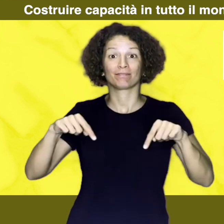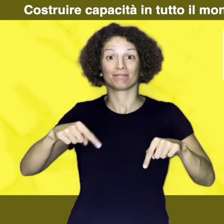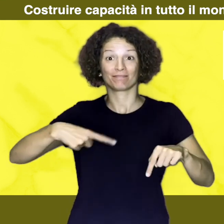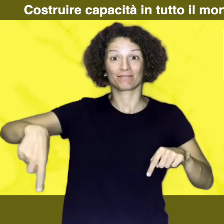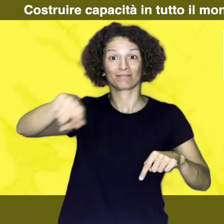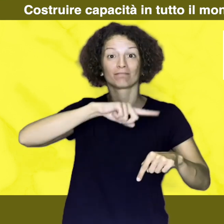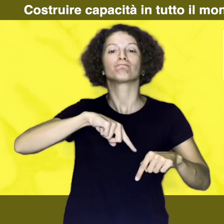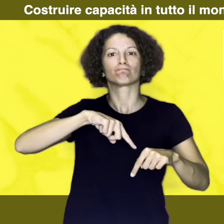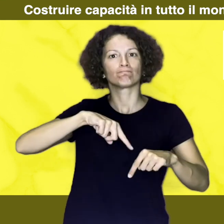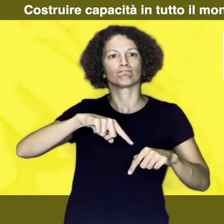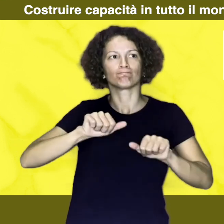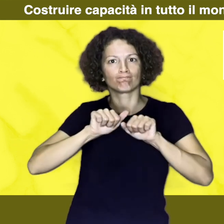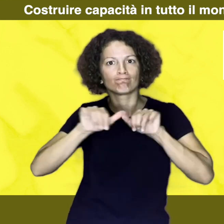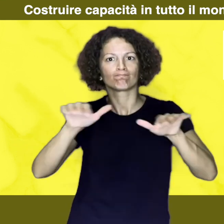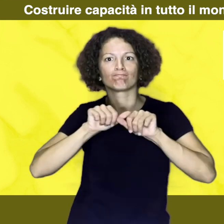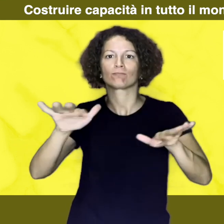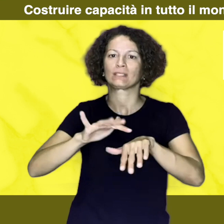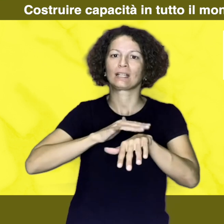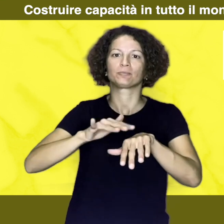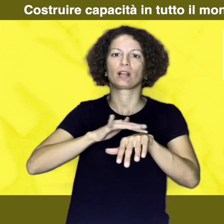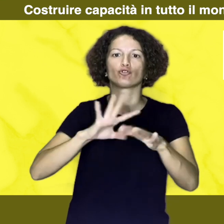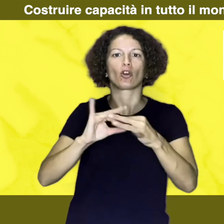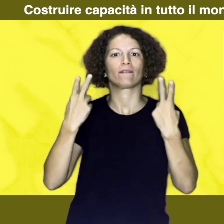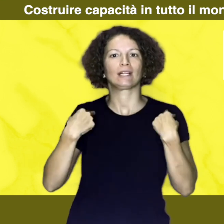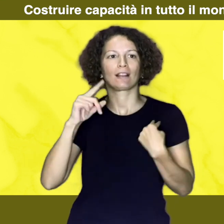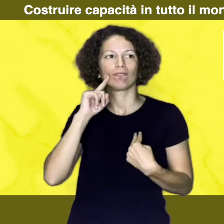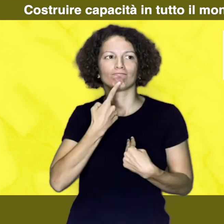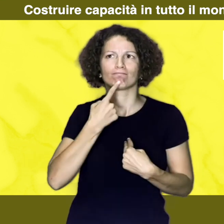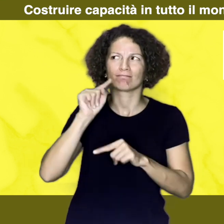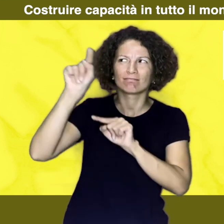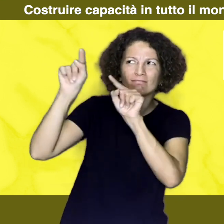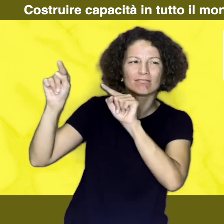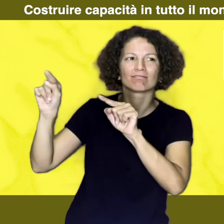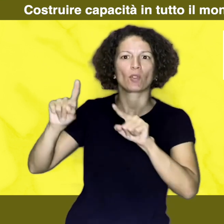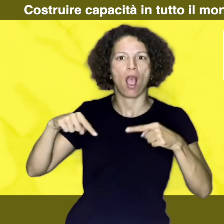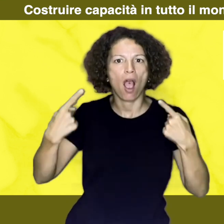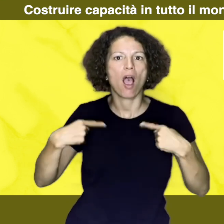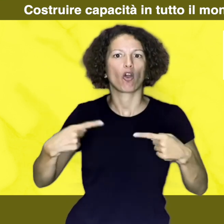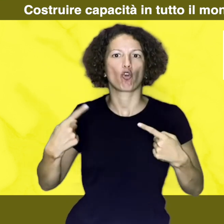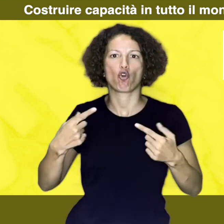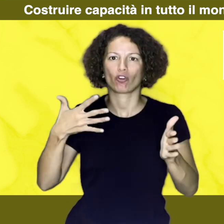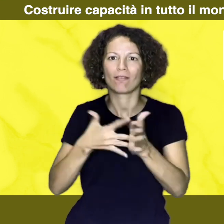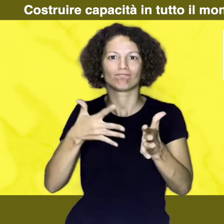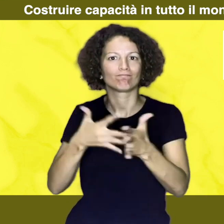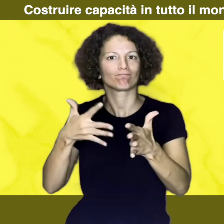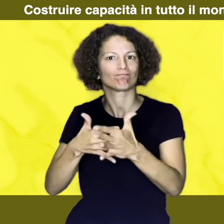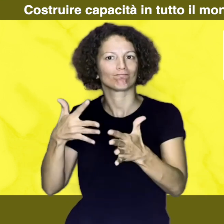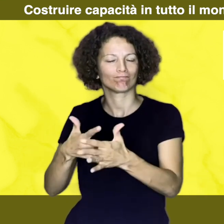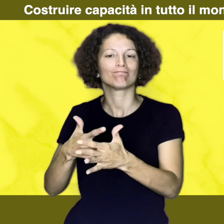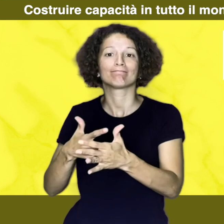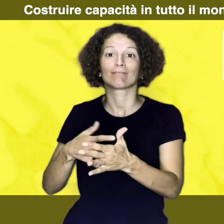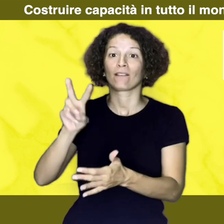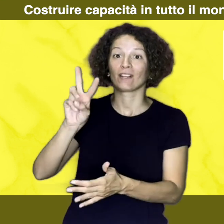Organizziamo tutti insieme eventi locali di sensibilizzazione sugli ostacoli che ancora oggi i sordi devono affrontare in diverse parti del mondo,